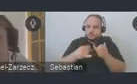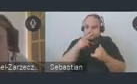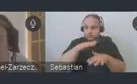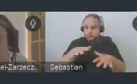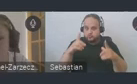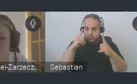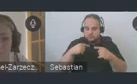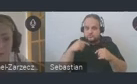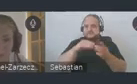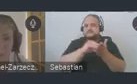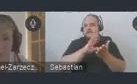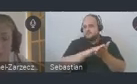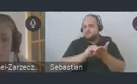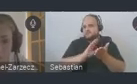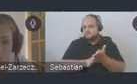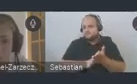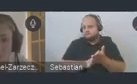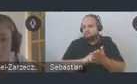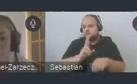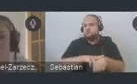to po prostu robić zapisy na konkretną godzinę.